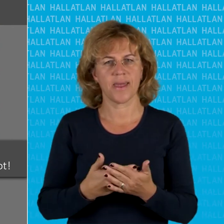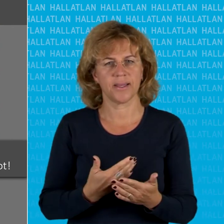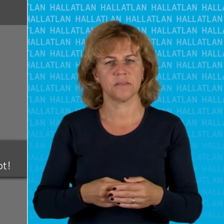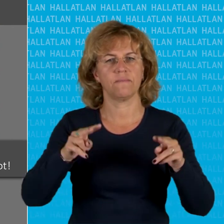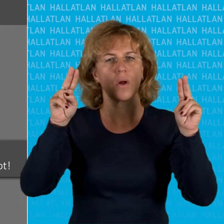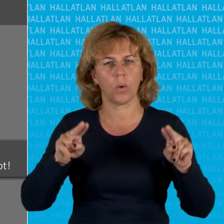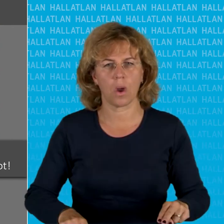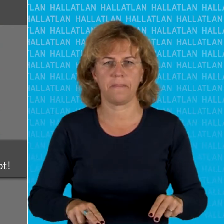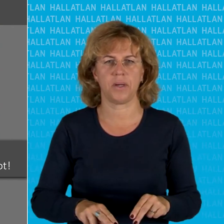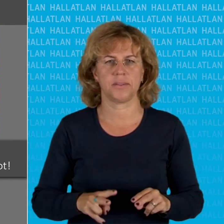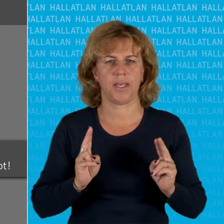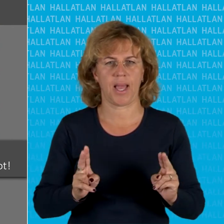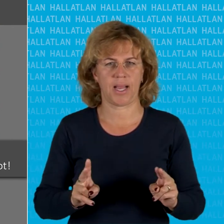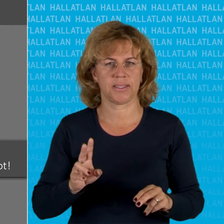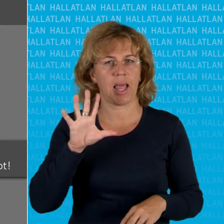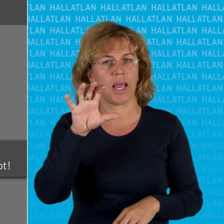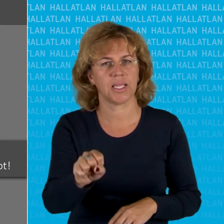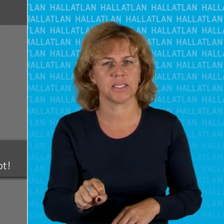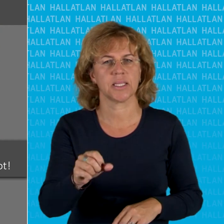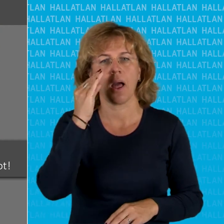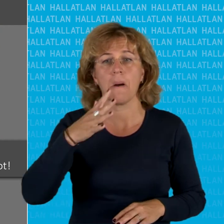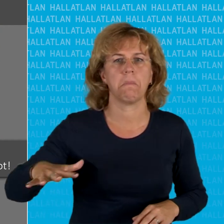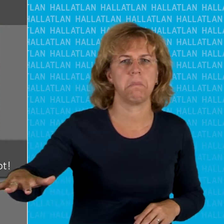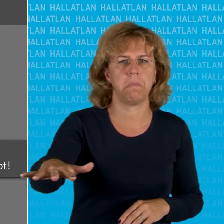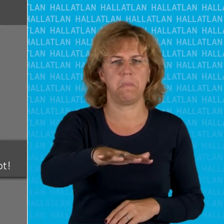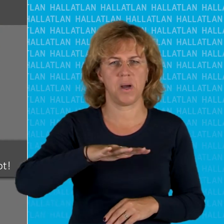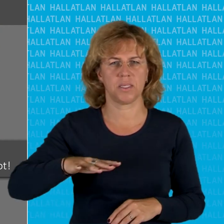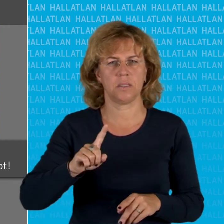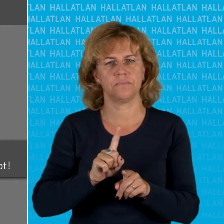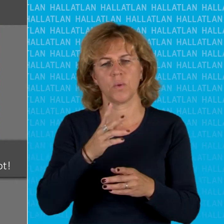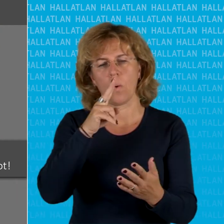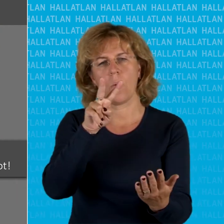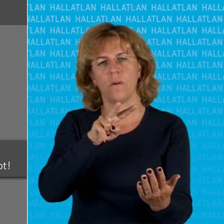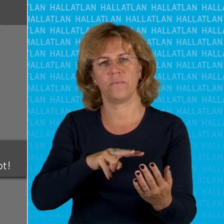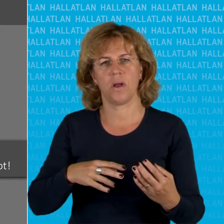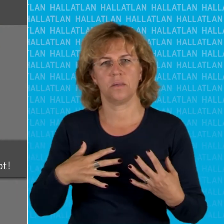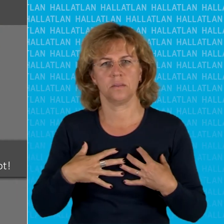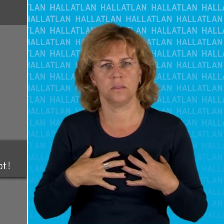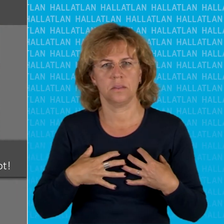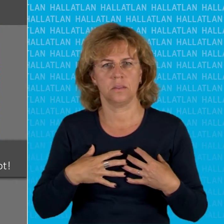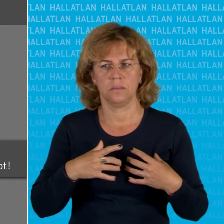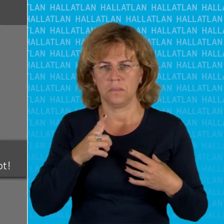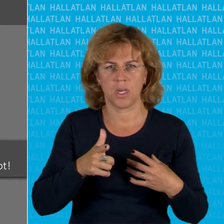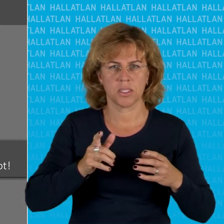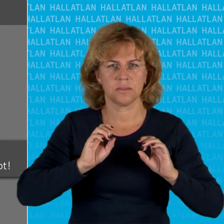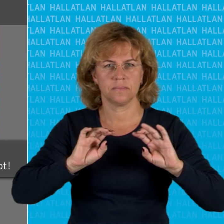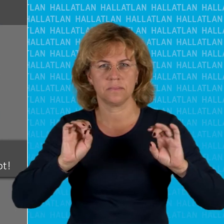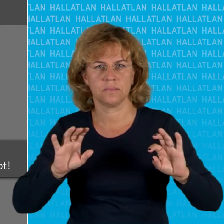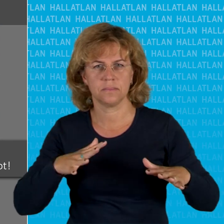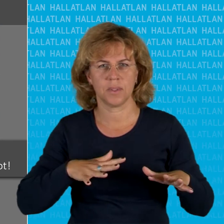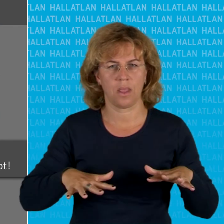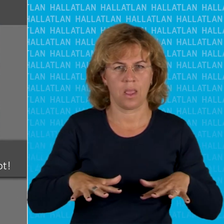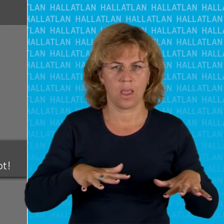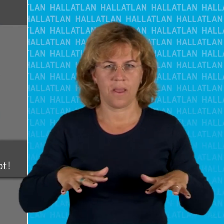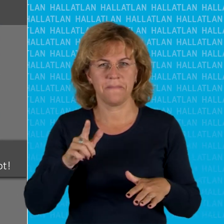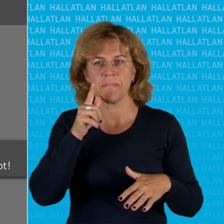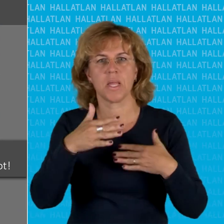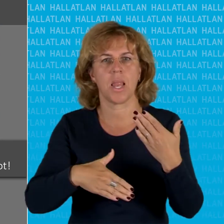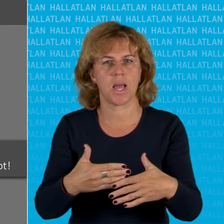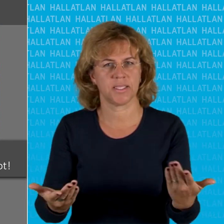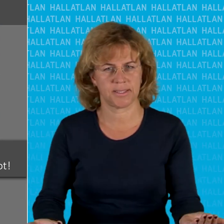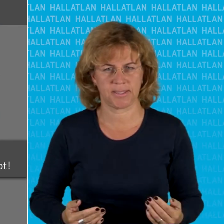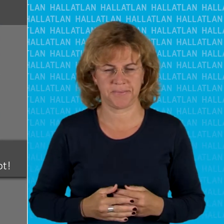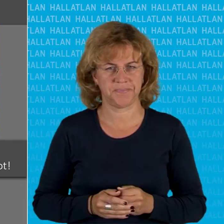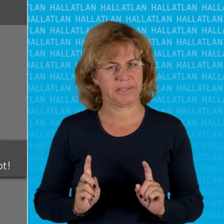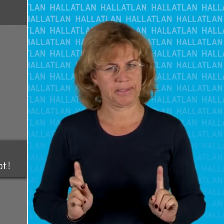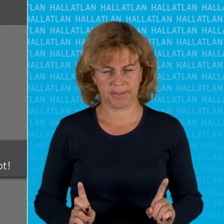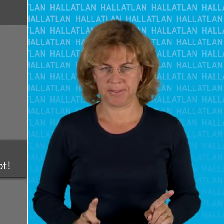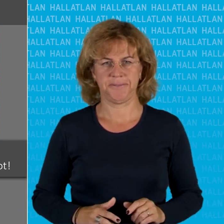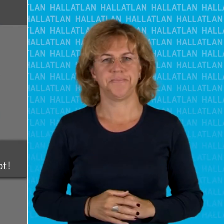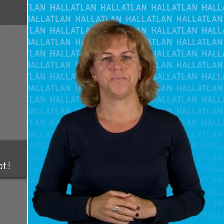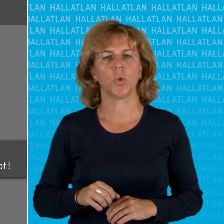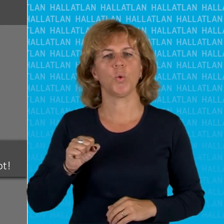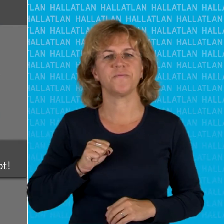amely alkalmas lehet az emberek nyugalmának megzavarására, bizonytalanságot keltve az olvasókban.